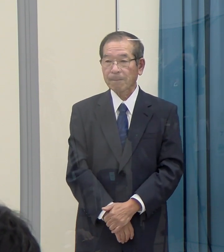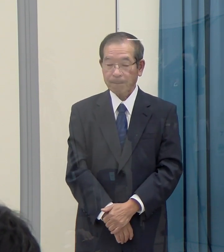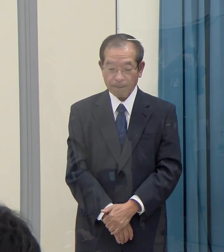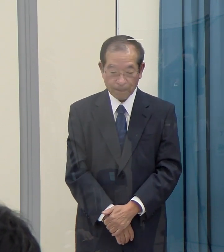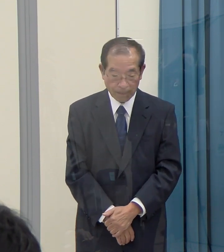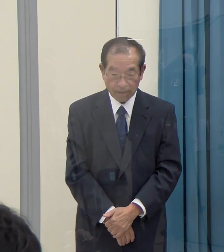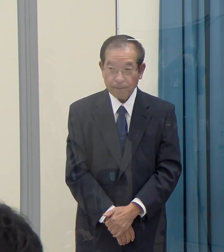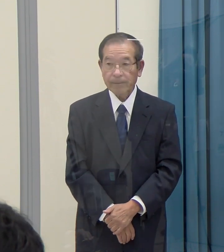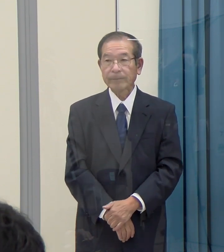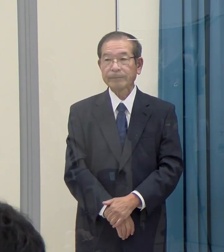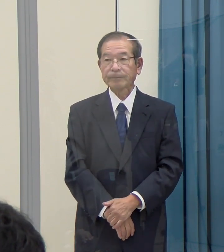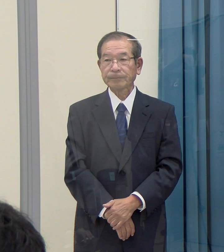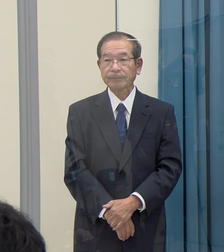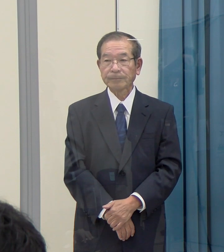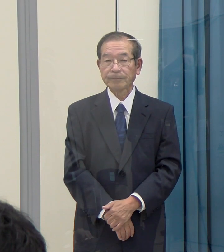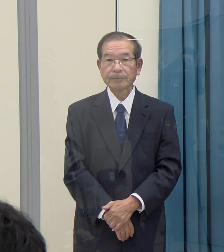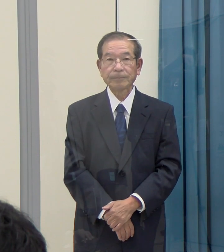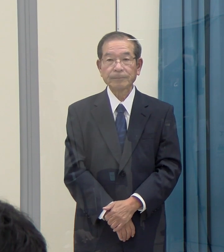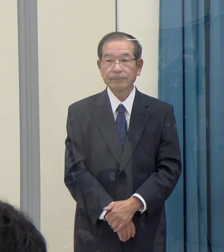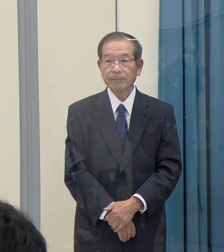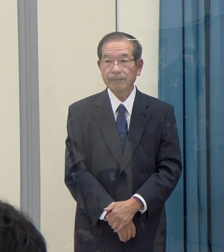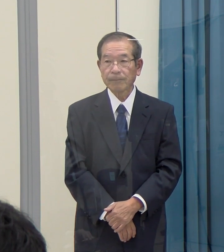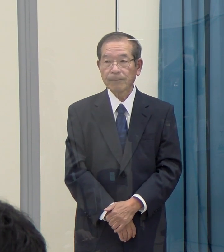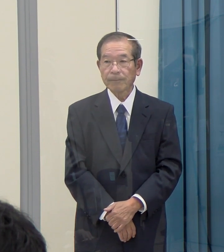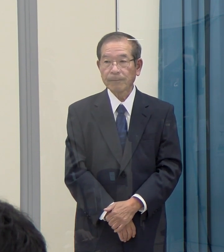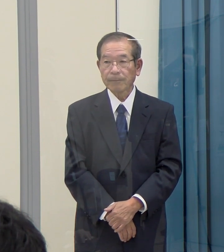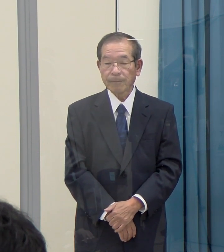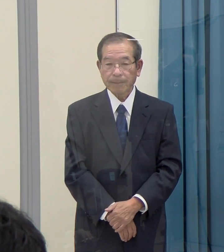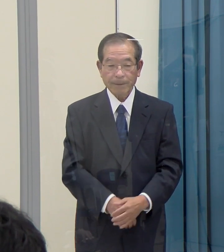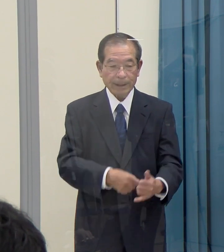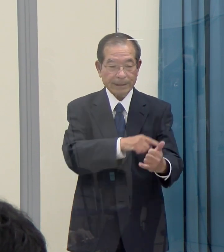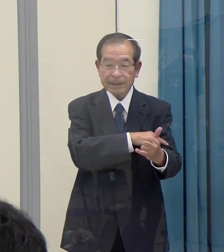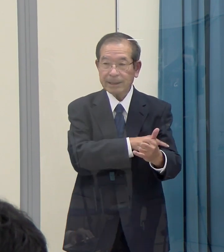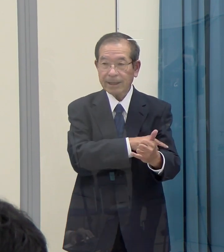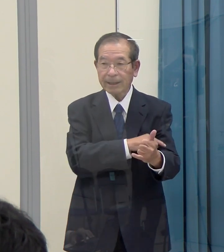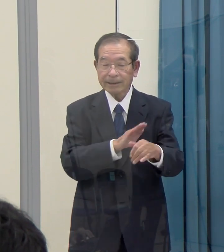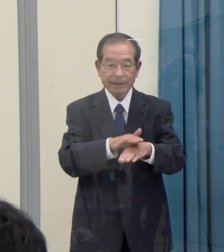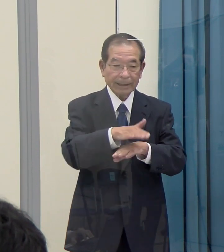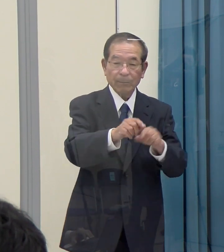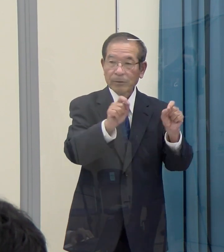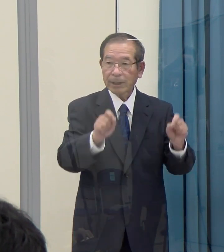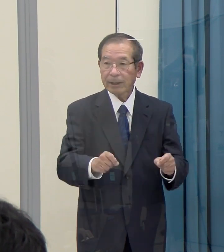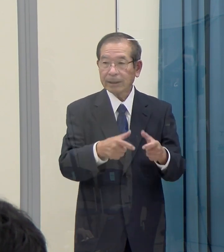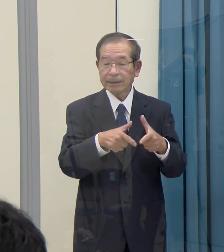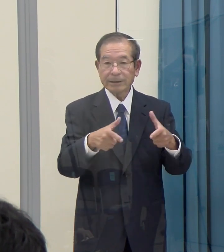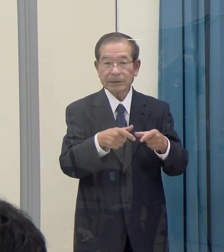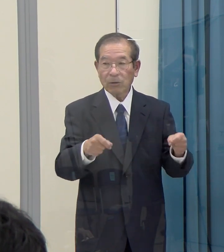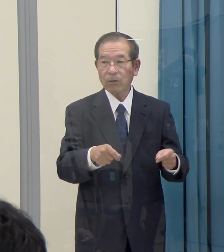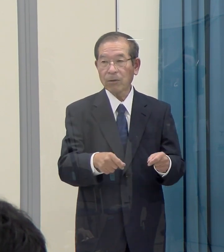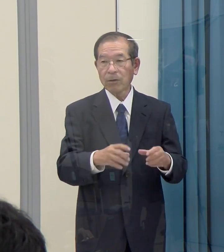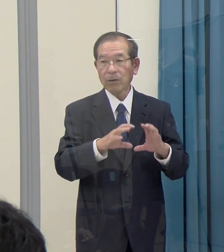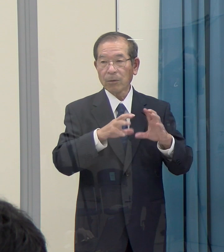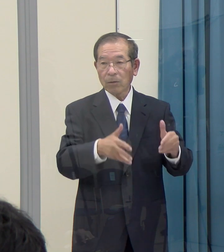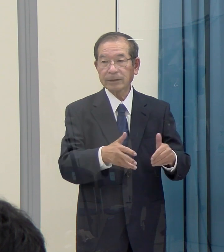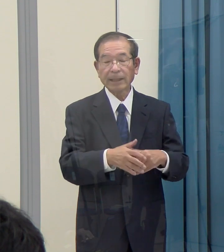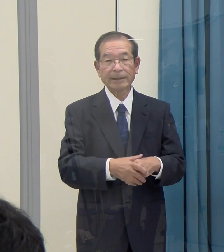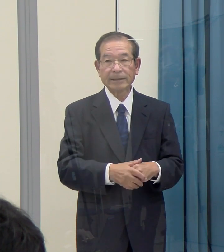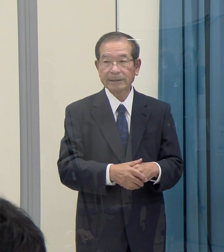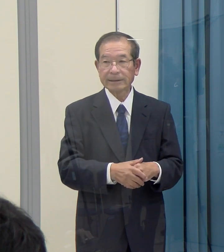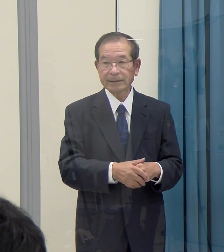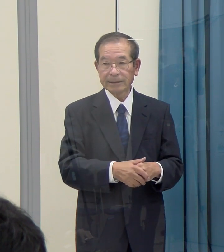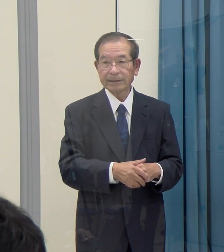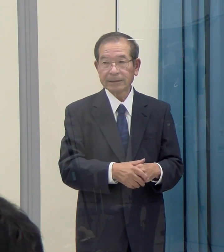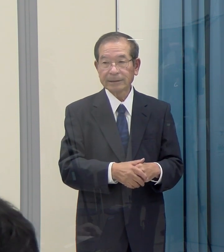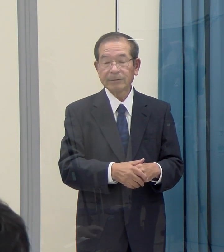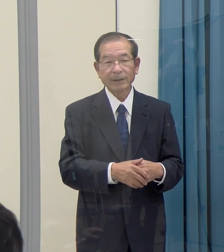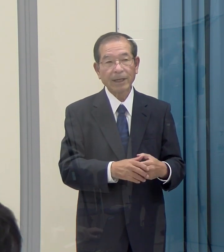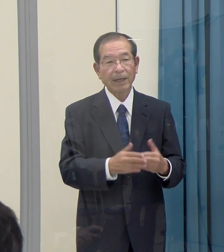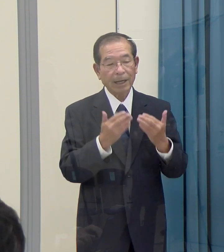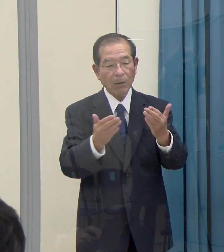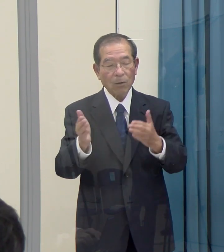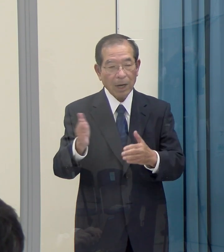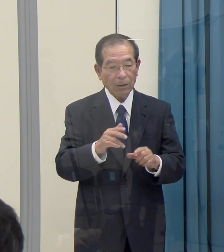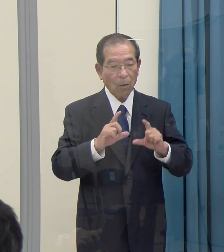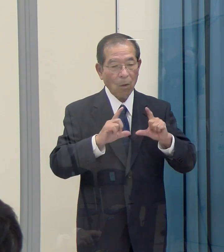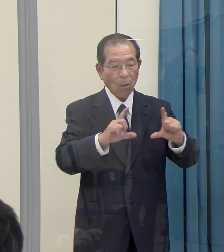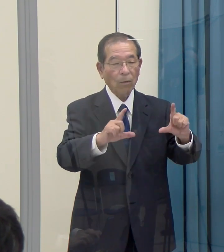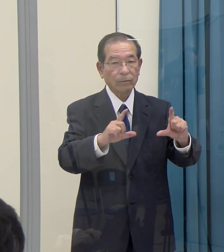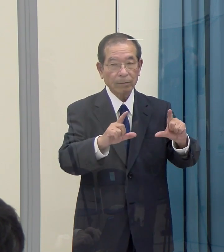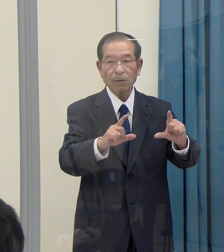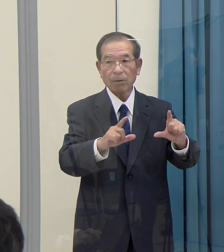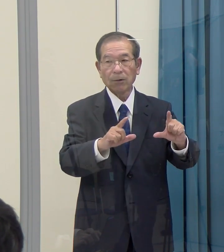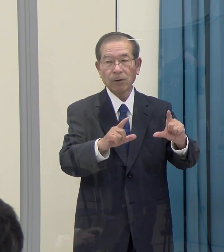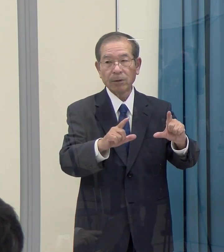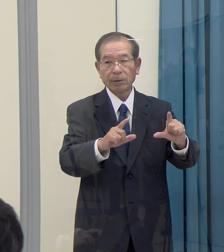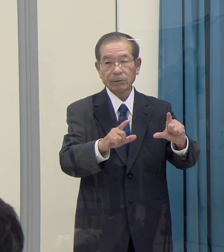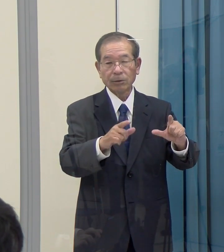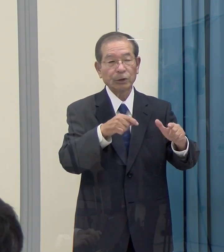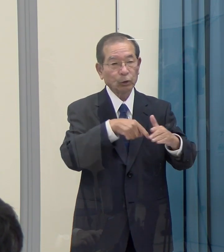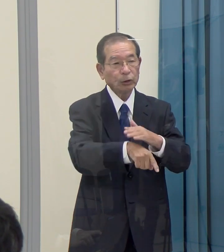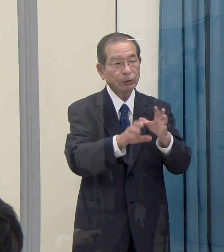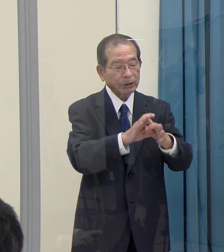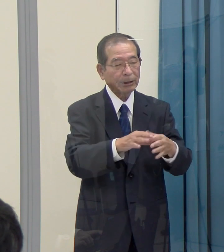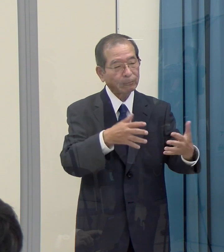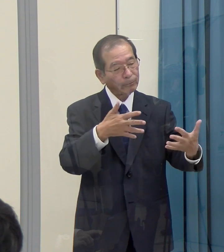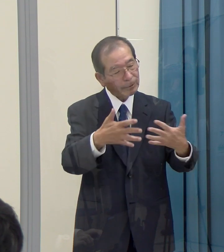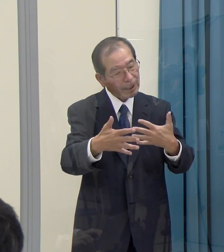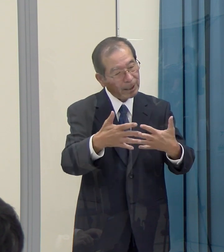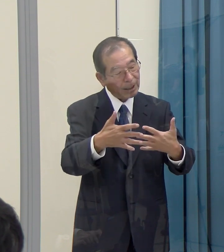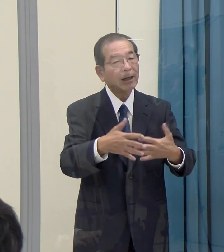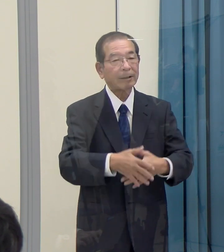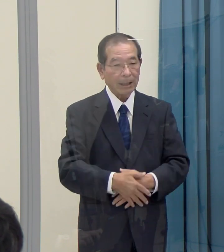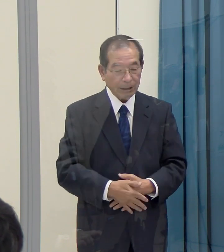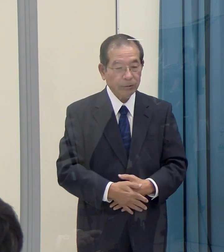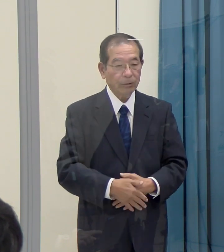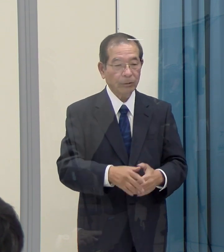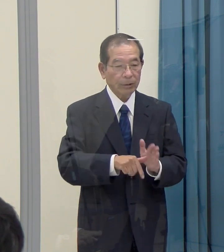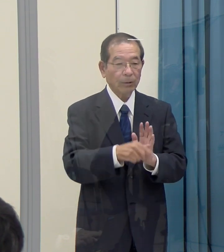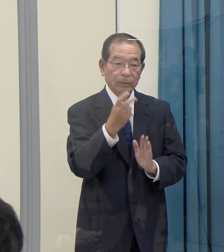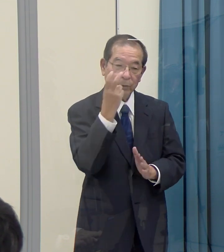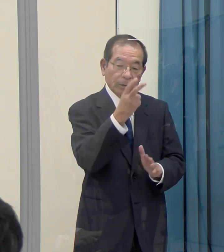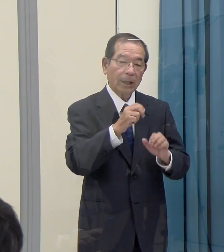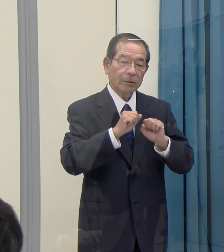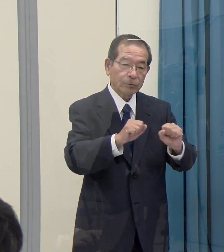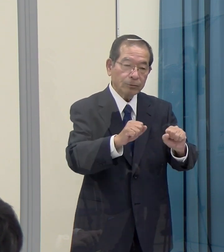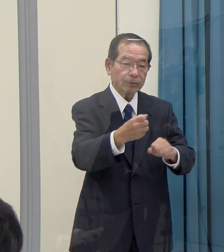（ＴＮＣ）西日本国際教育学院について。学校側の主張と入管庁の主張、理由についての食い違いがあって、調査が行われるとありました。